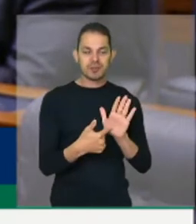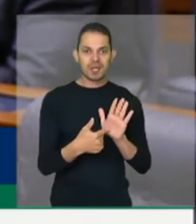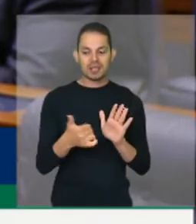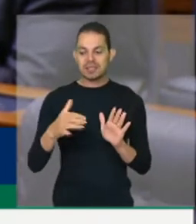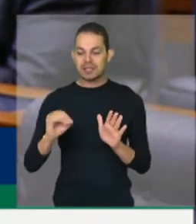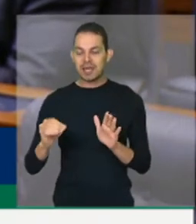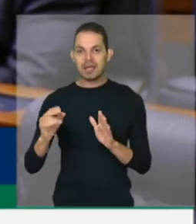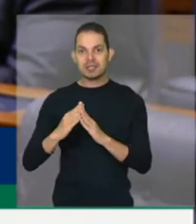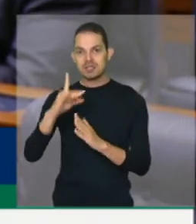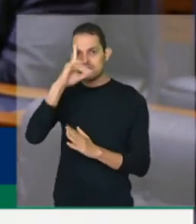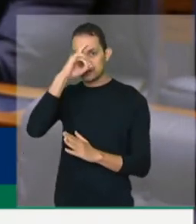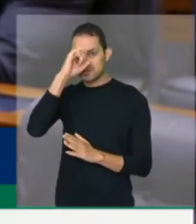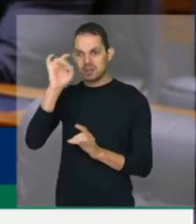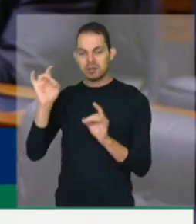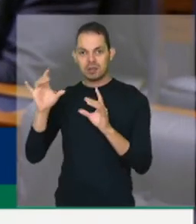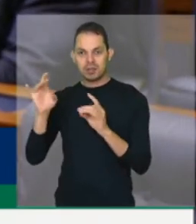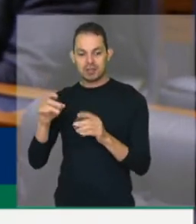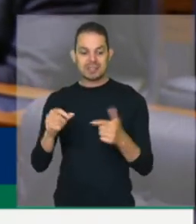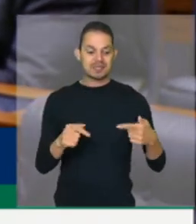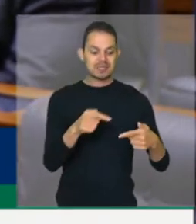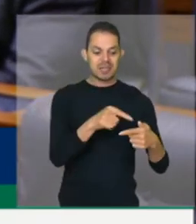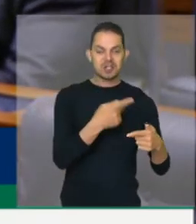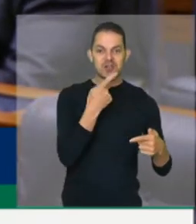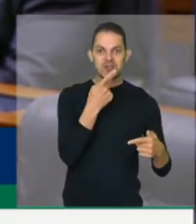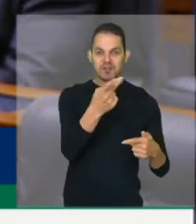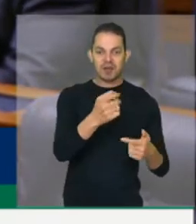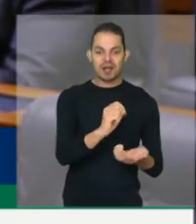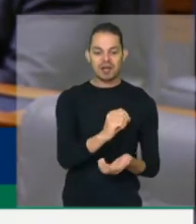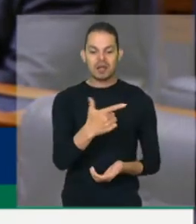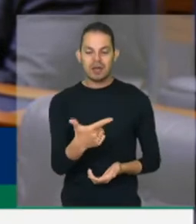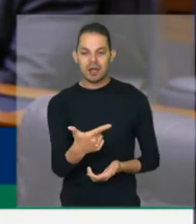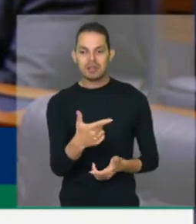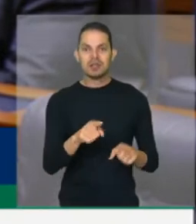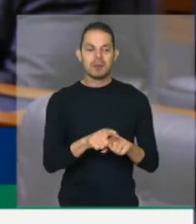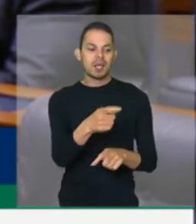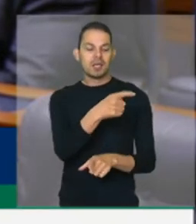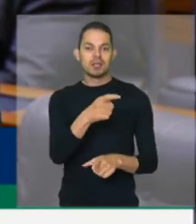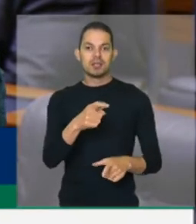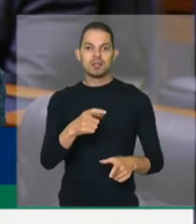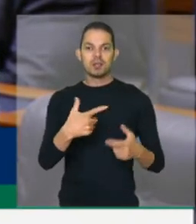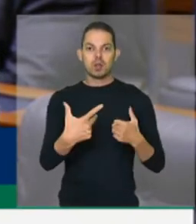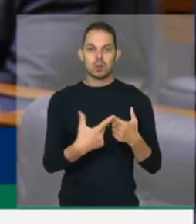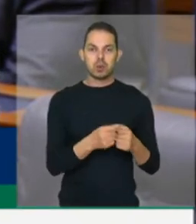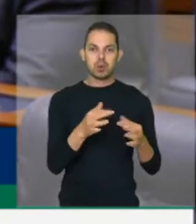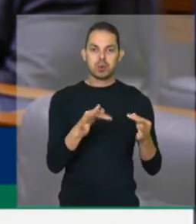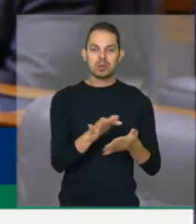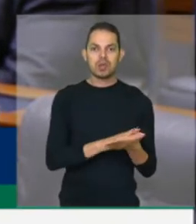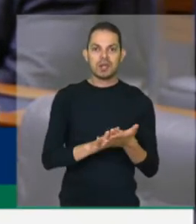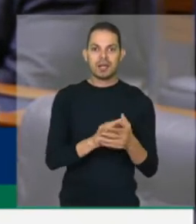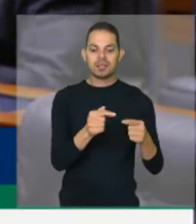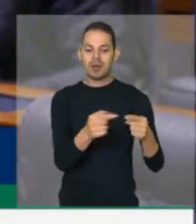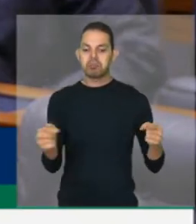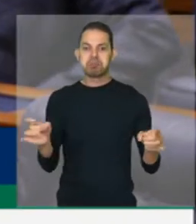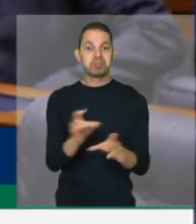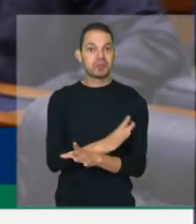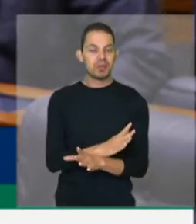PONTA DIZEM QUE OXIGÊNIO E ANESTÀSICO ACABAM EM UMA SEMANA. OLHA A TRAGÉDIA QUE NÓS ESTAMOS VIVENDO! ULTRAPASSANDO A MARCA DE 4 MIL